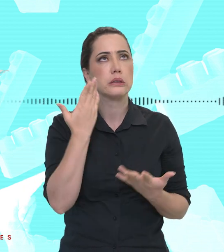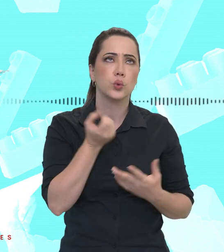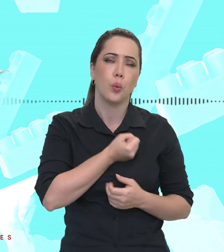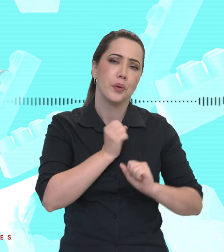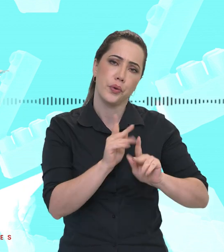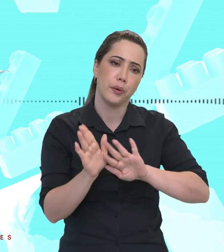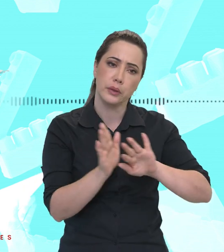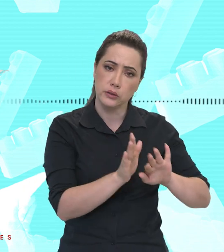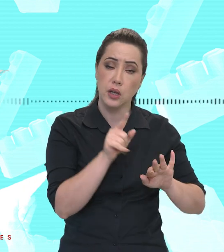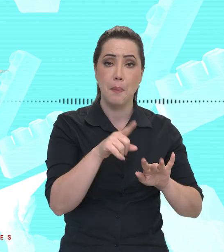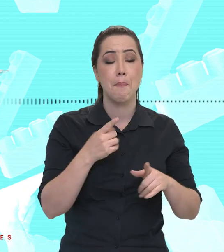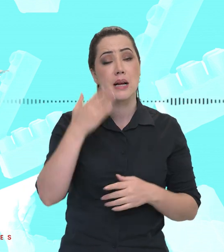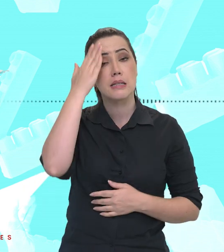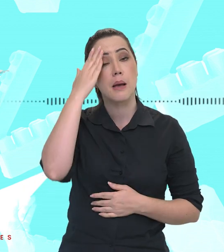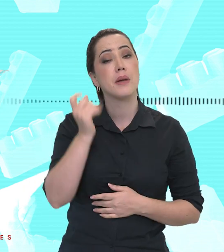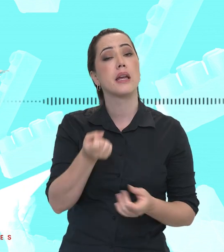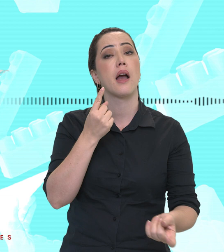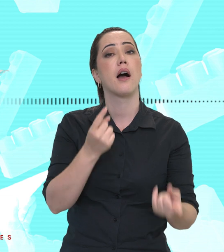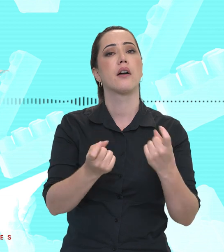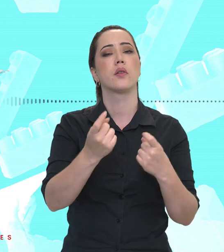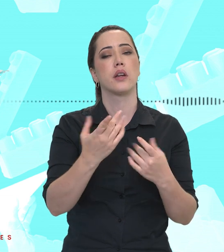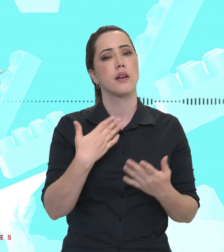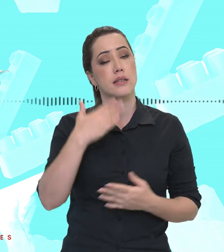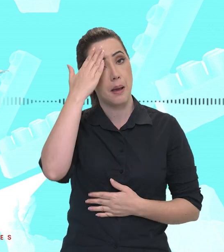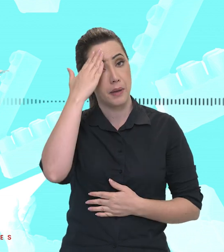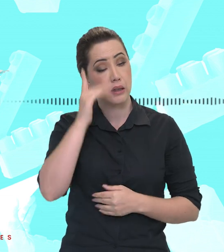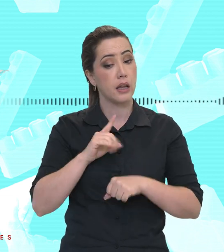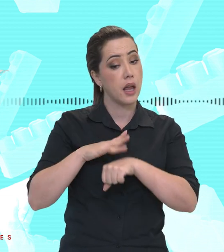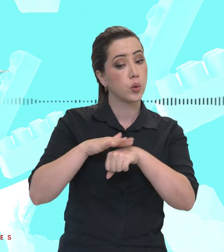raras para a gente é a descoberta tardia de uma doença oculta, somente na vida adulta.